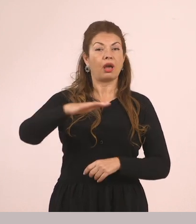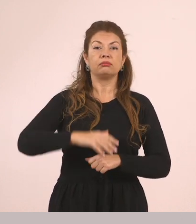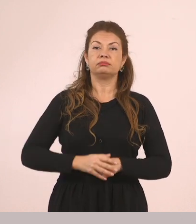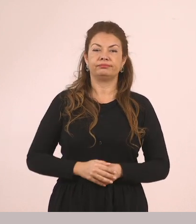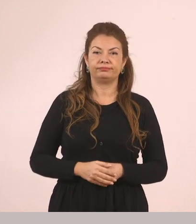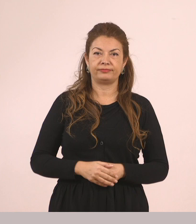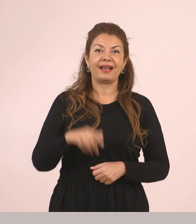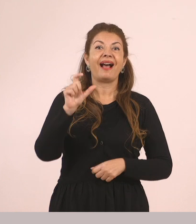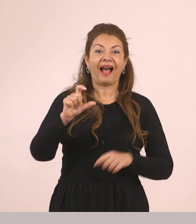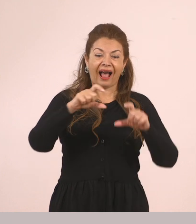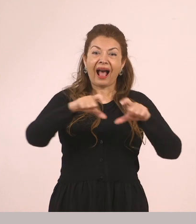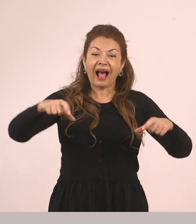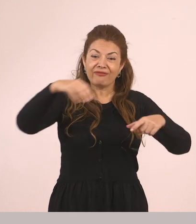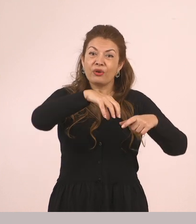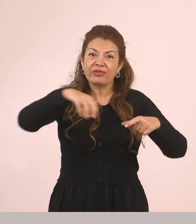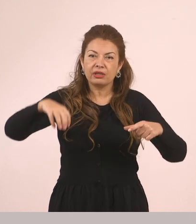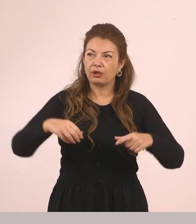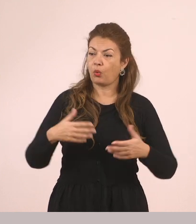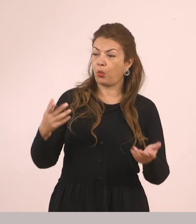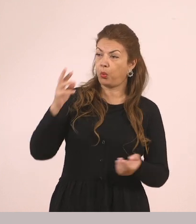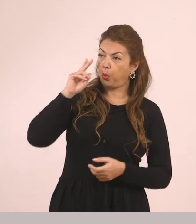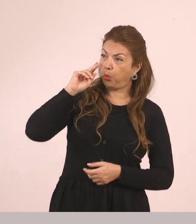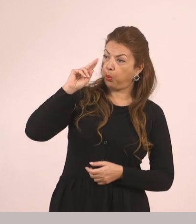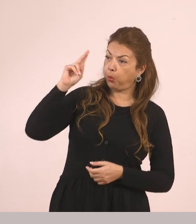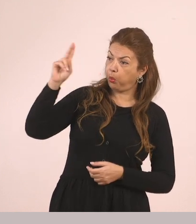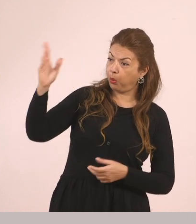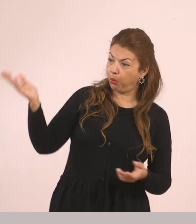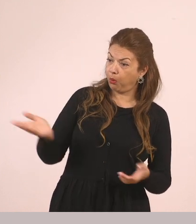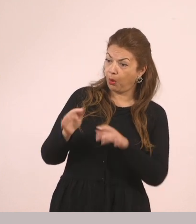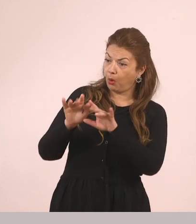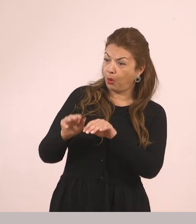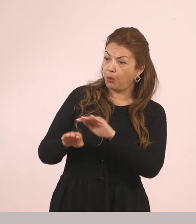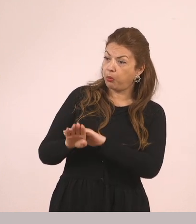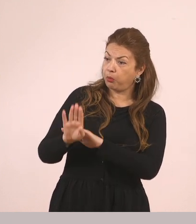Αυγοθήκη: Ποπό, μόρφωση! Αυτό θα πει να έχεις θείτσα γραφομηχανή.